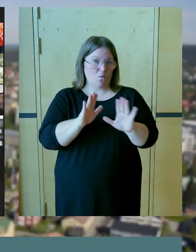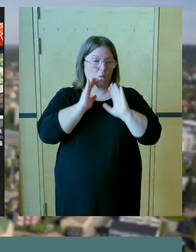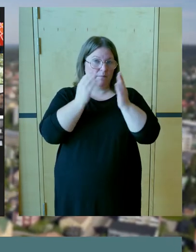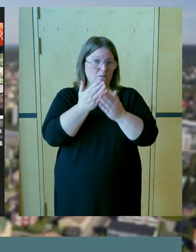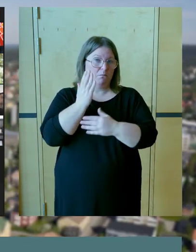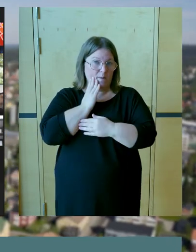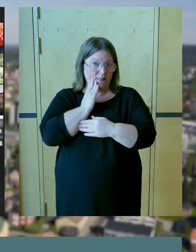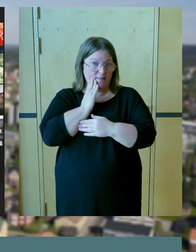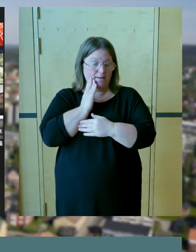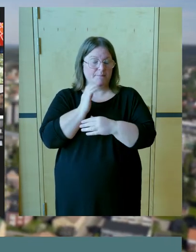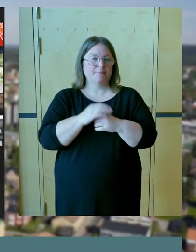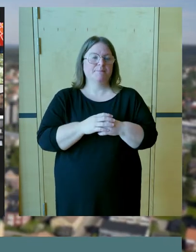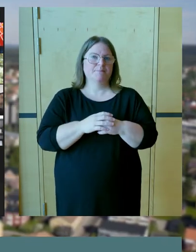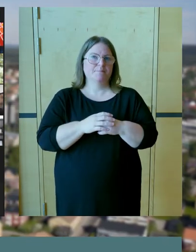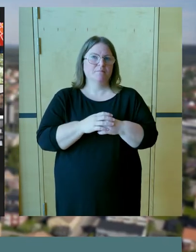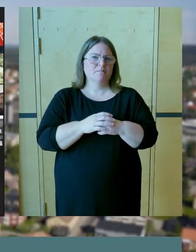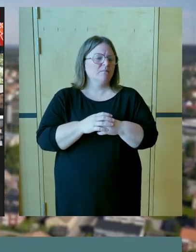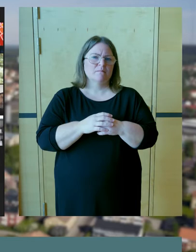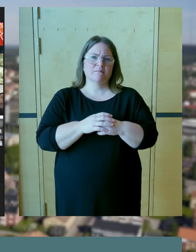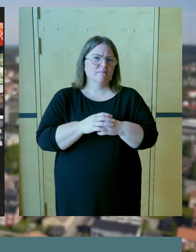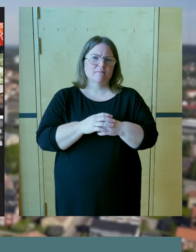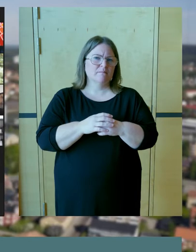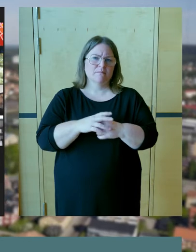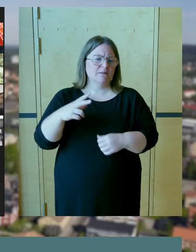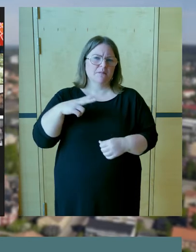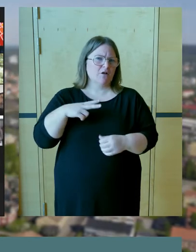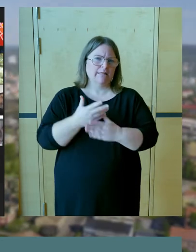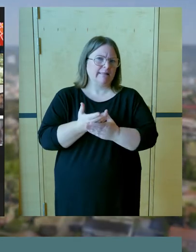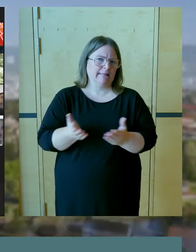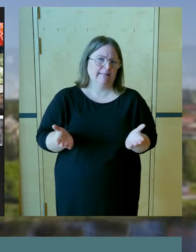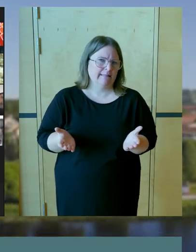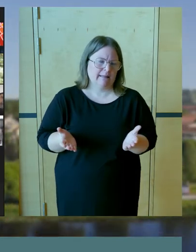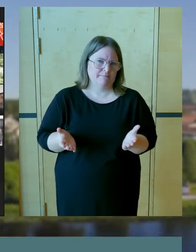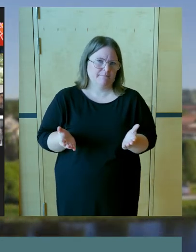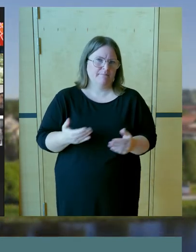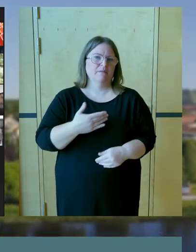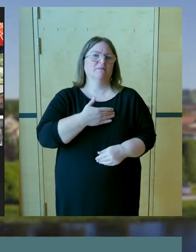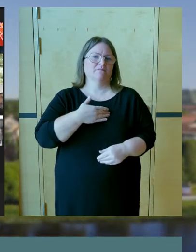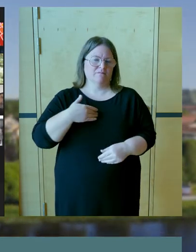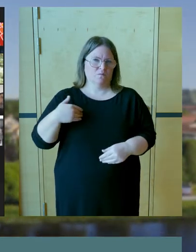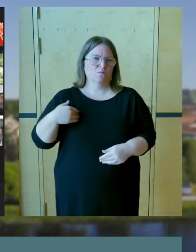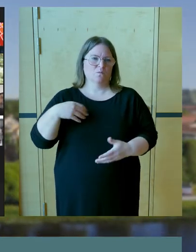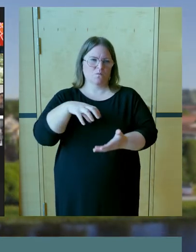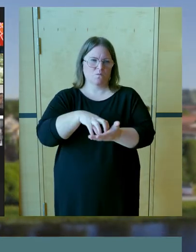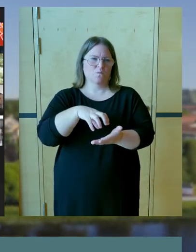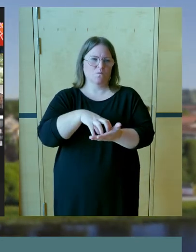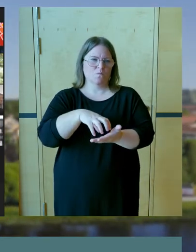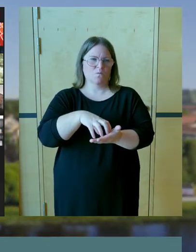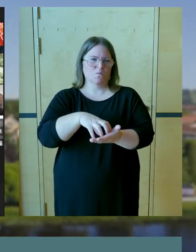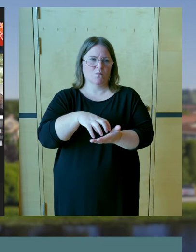Jag ska inte utföras av någon privat aktör utan det här Kolla bolag Skebo sen Ska stå för investeringar